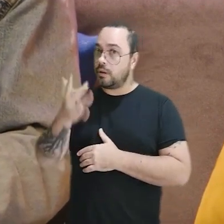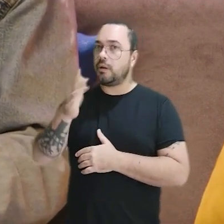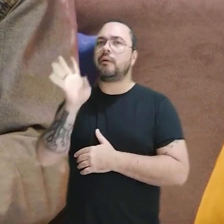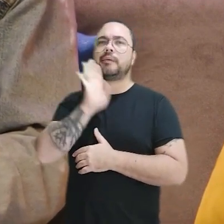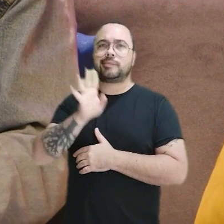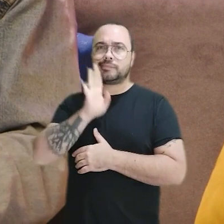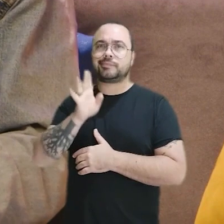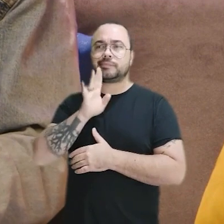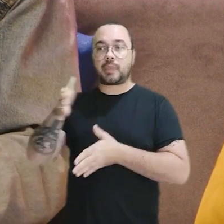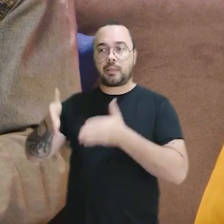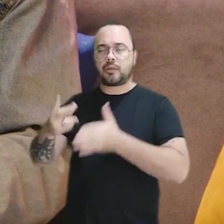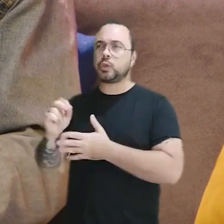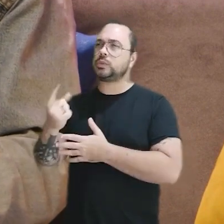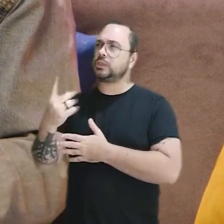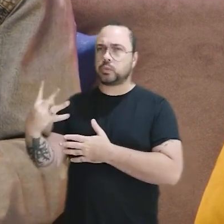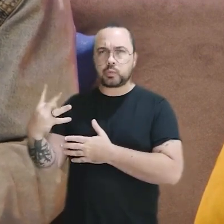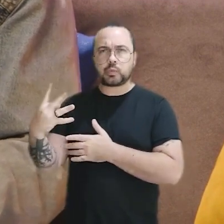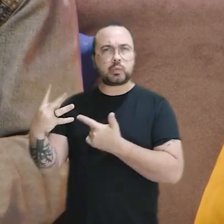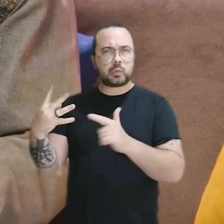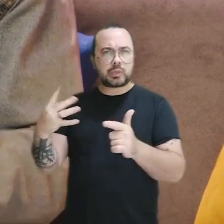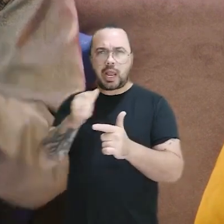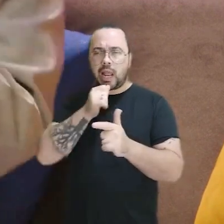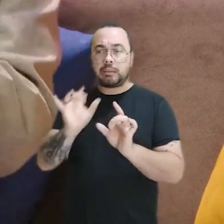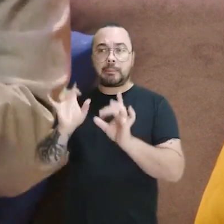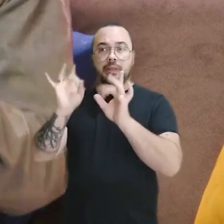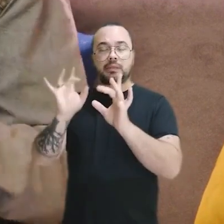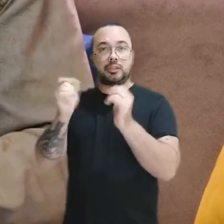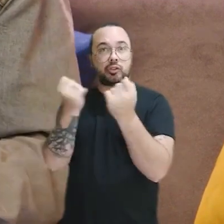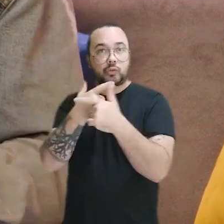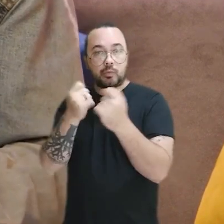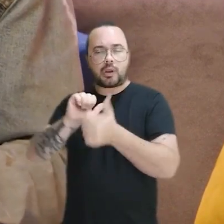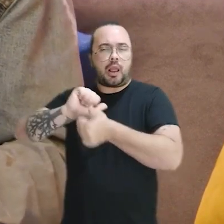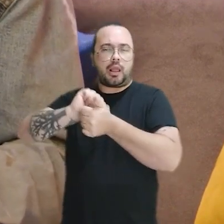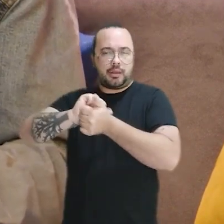legal pra época, em 2014, tipo, não tinha nenhum especial de comédia com a qualidade que a gente conseguiu fazer lá.